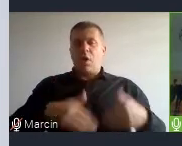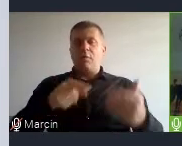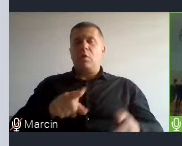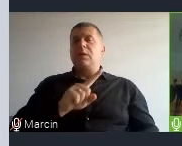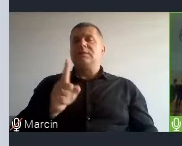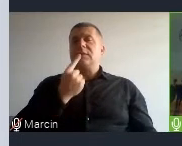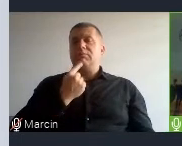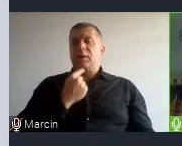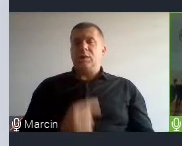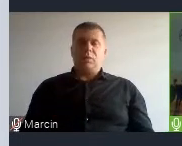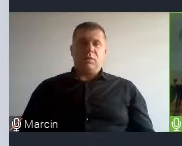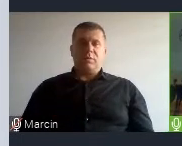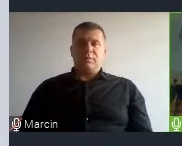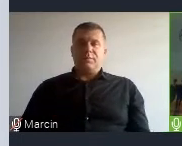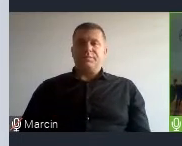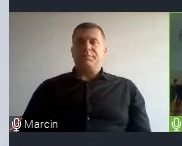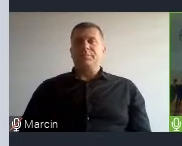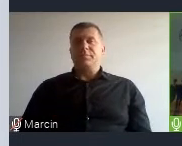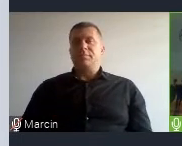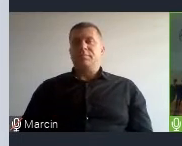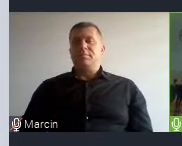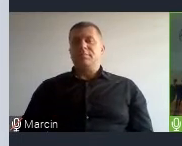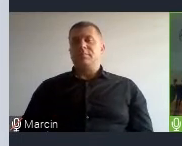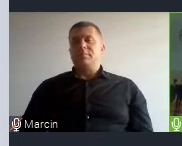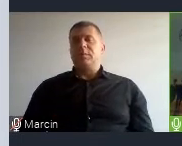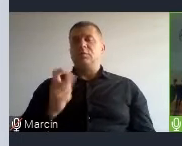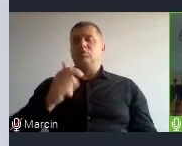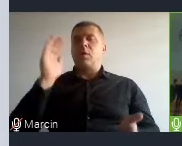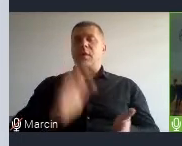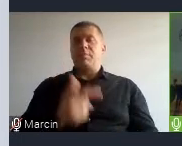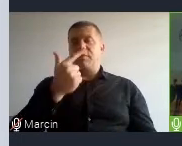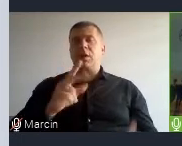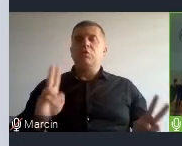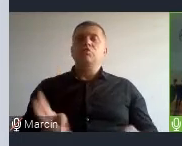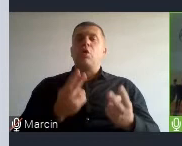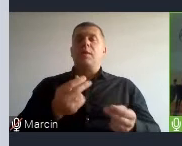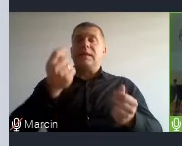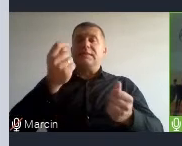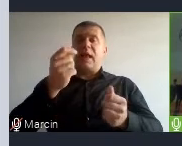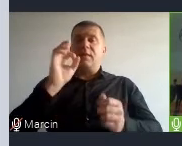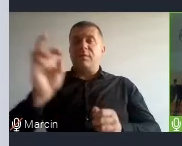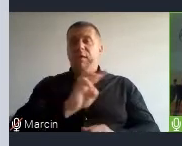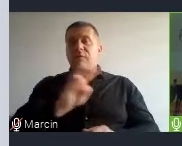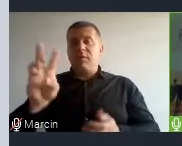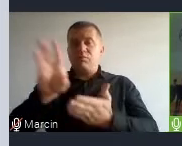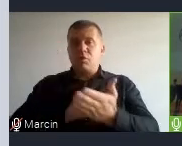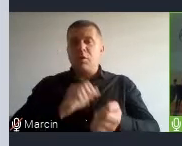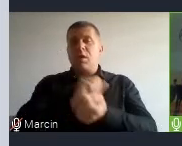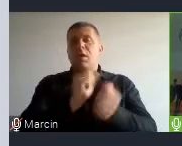Tak mówią wytyczne kwalifikowalności. W związku z tym przynajmniej dwie. Skąd? Czy z czynników, czy ze stron internetowych,